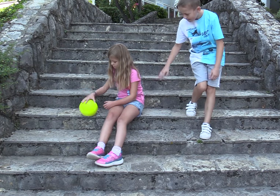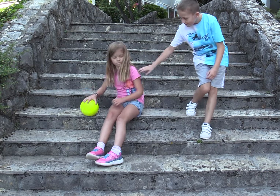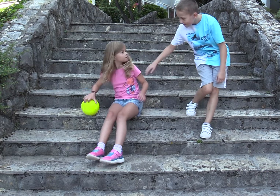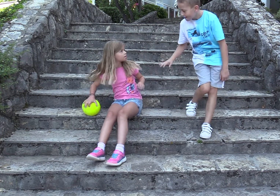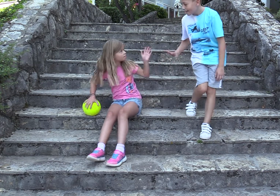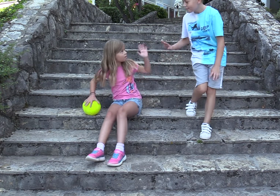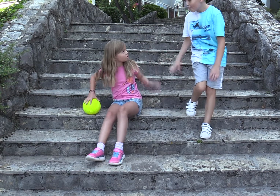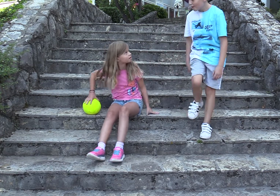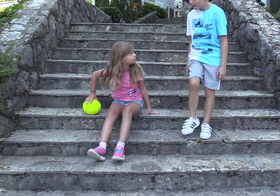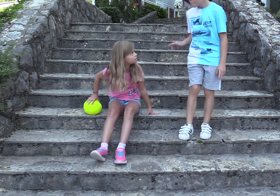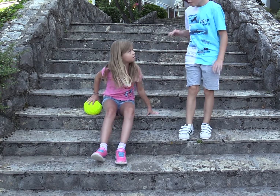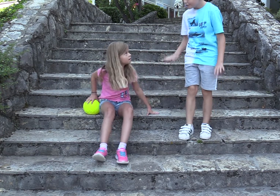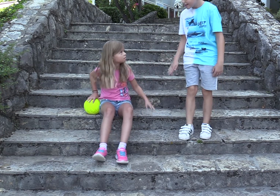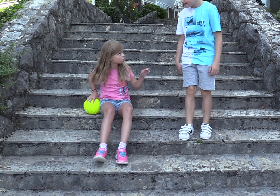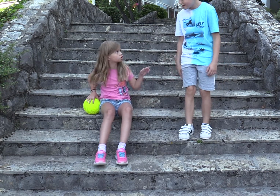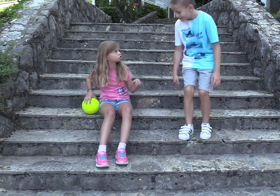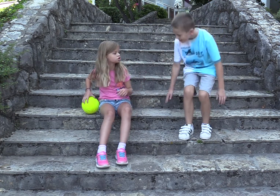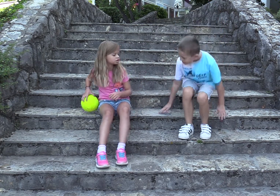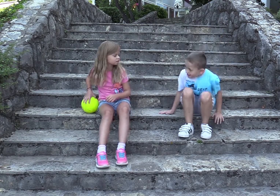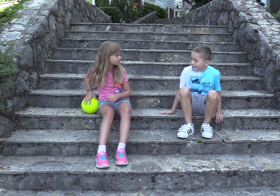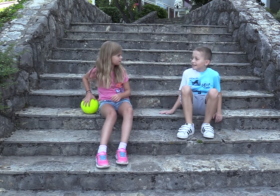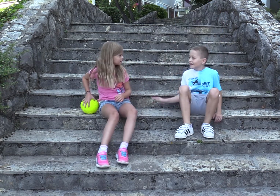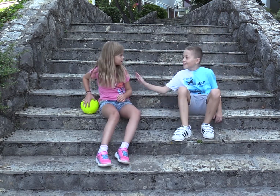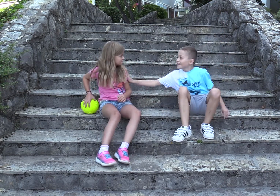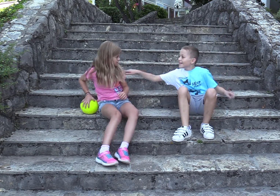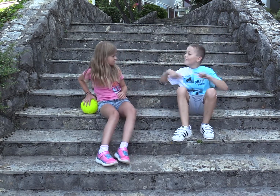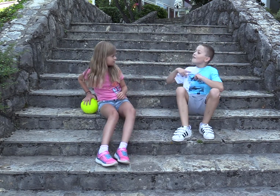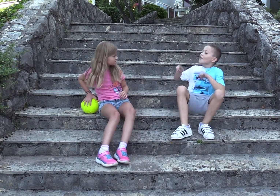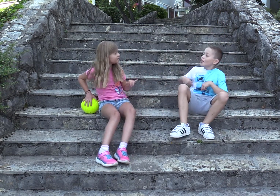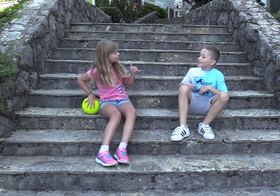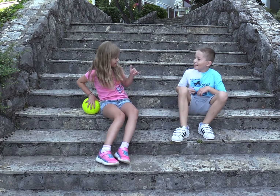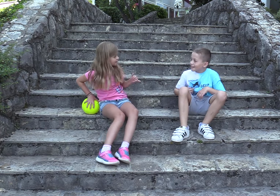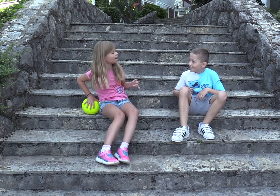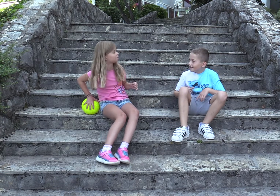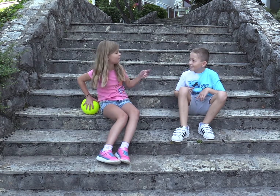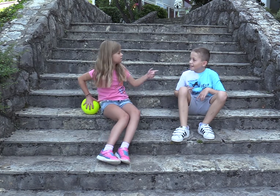Bok! Bok! Mogu sjesti? Možeš. Jesi ti volonter? Jesam, a ti?